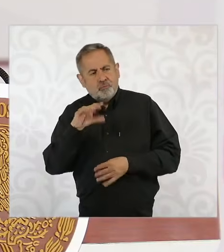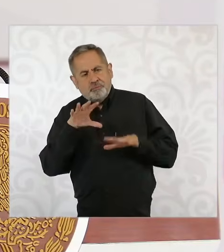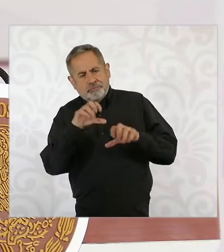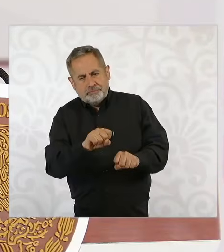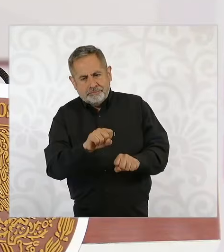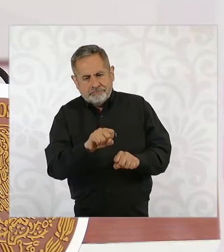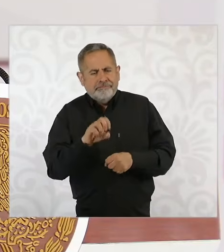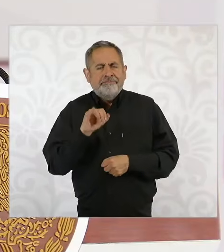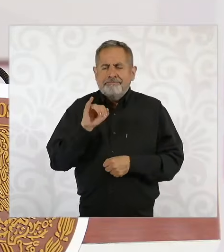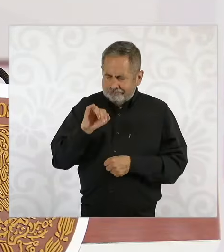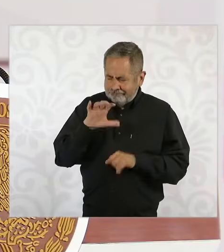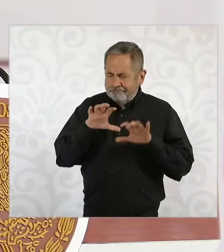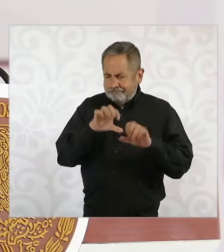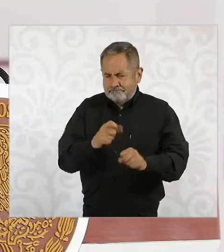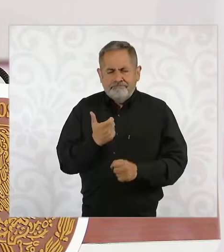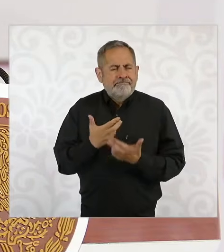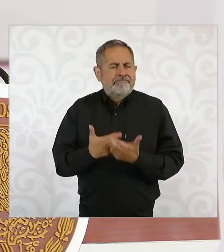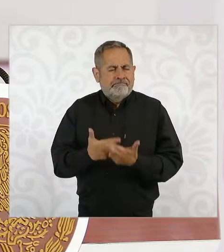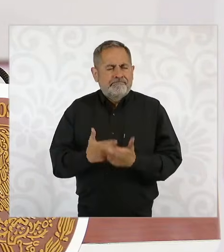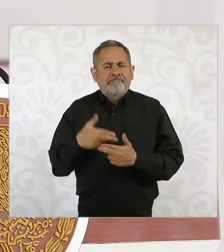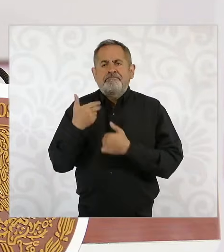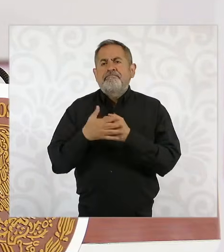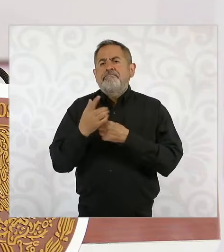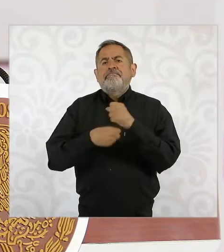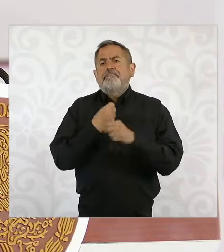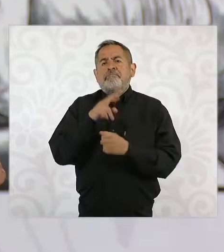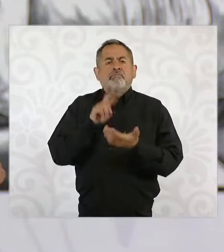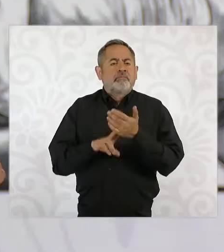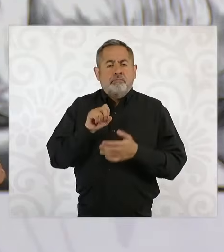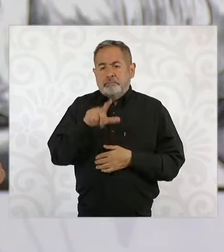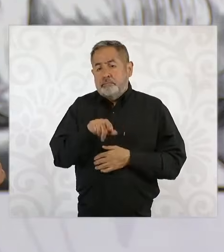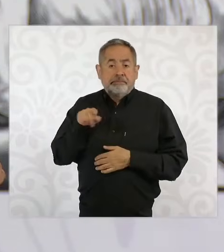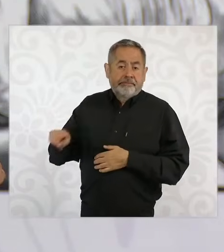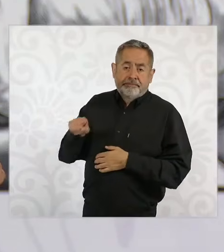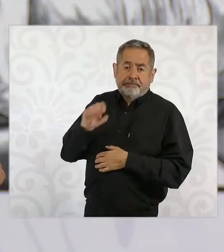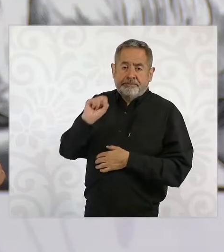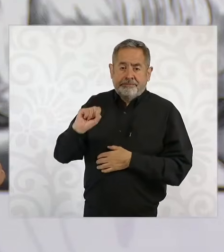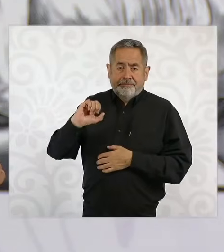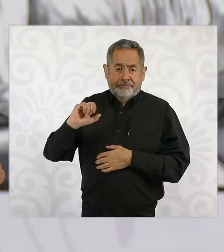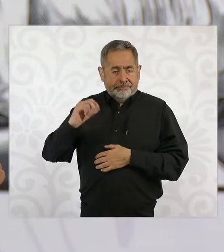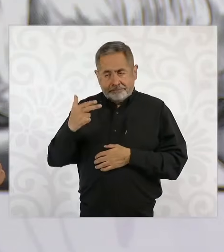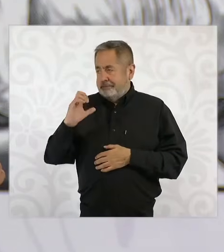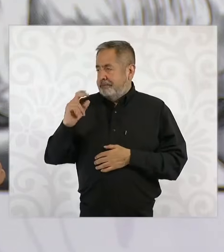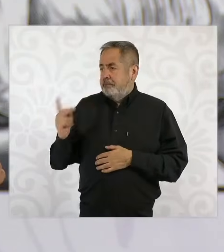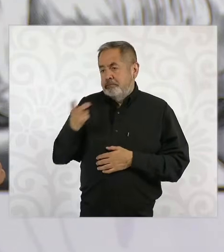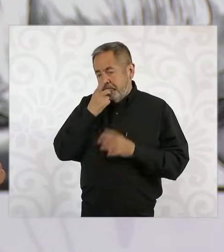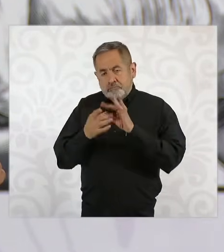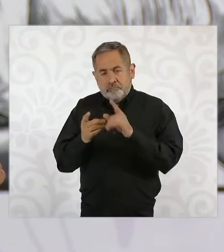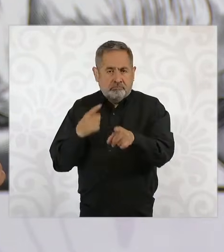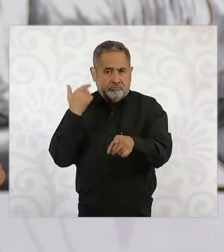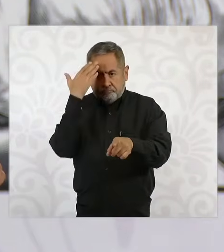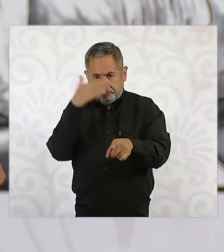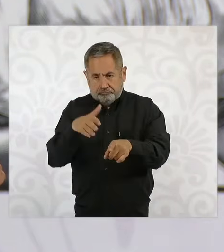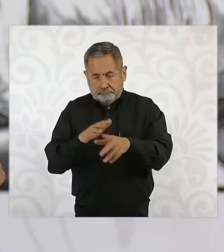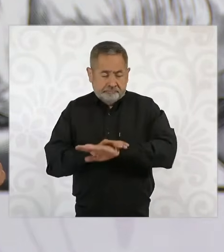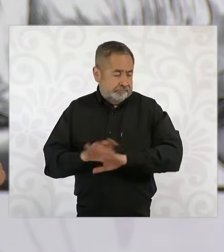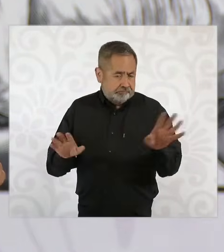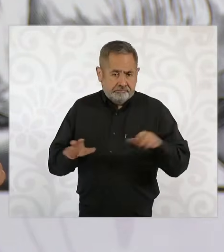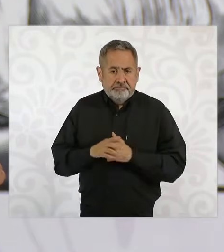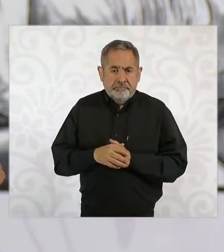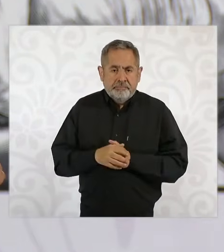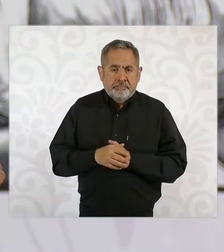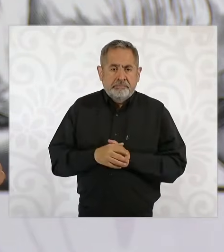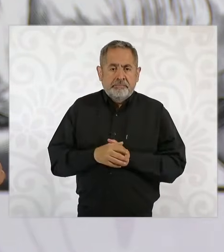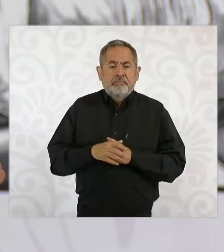eh que viene para 2027. independientemente de todo, pues ustedes saben que los altos servidores